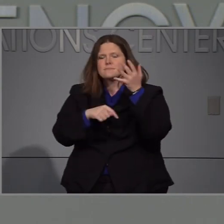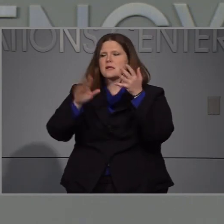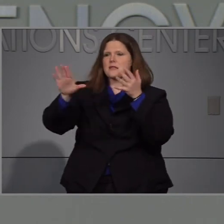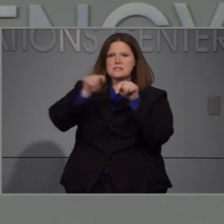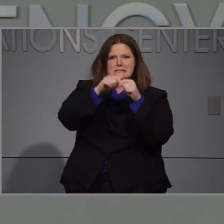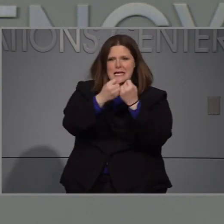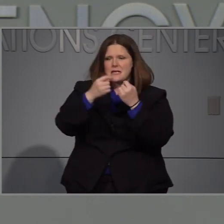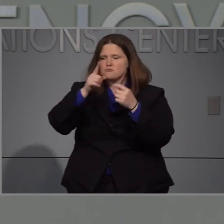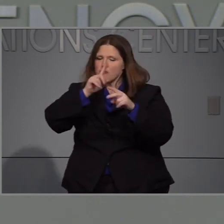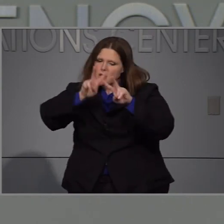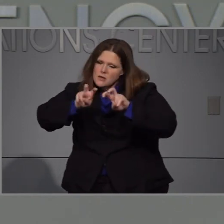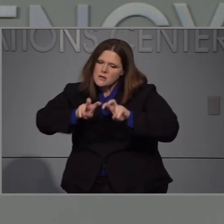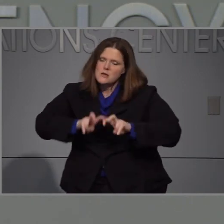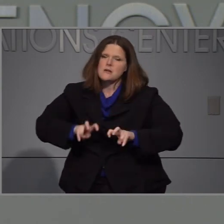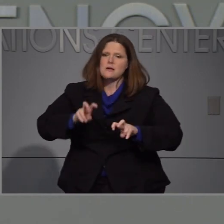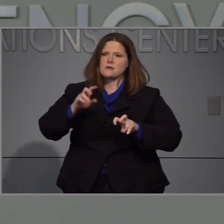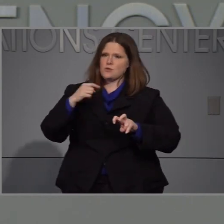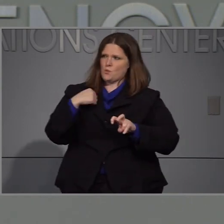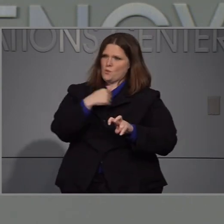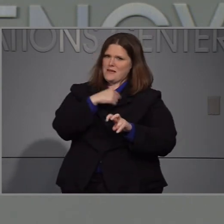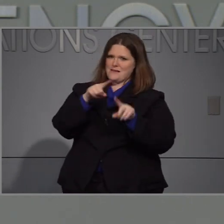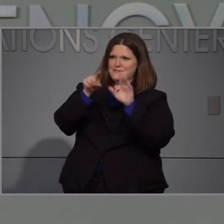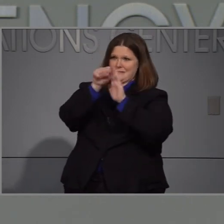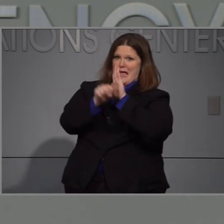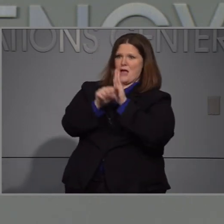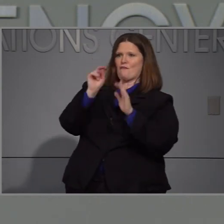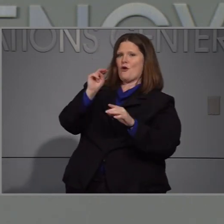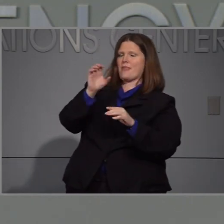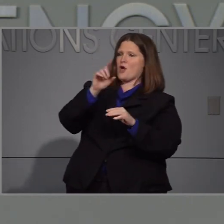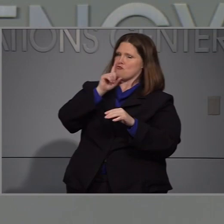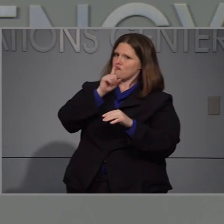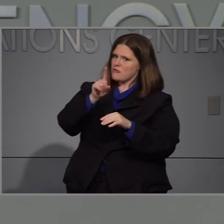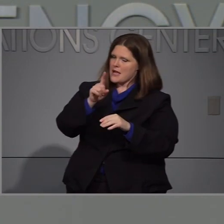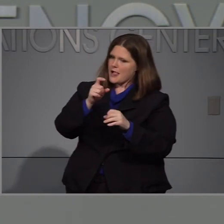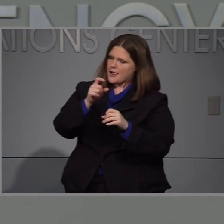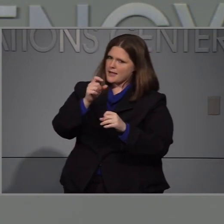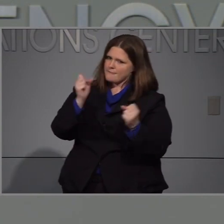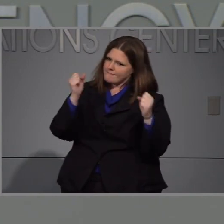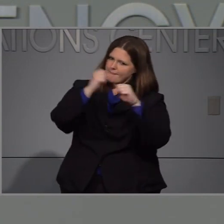terapéuticas y vacunas. Esto es muy importante, el nosotros como Estado estamos